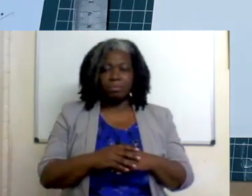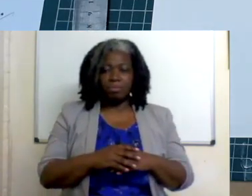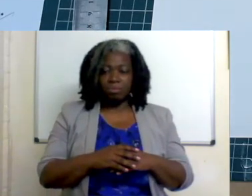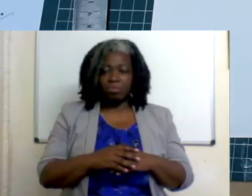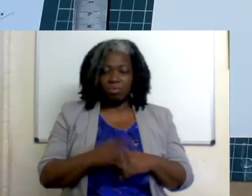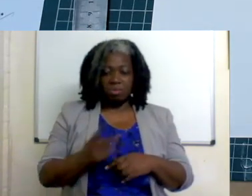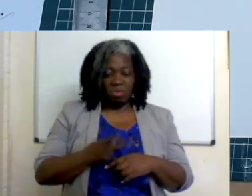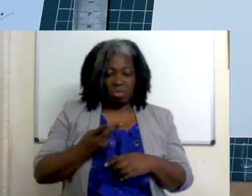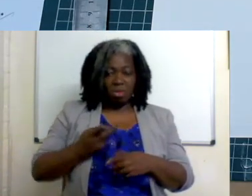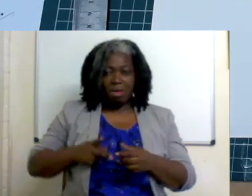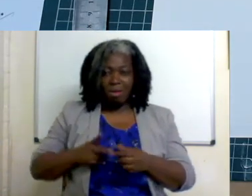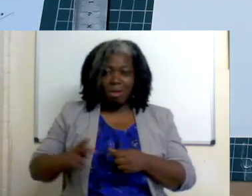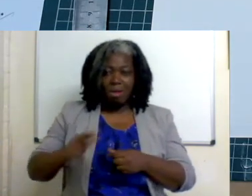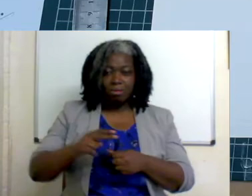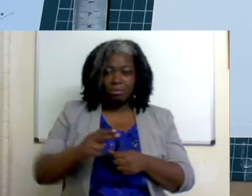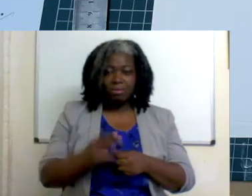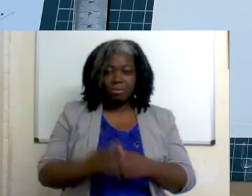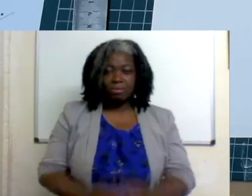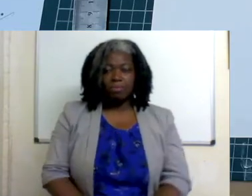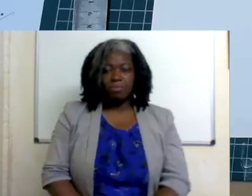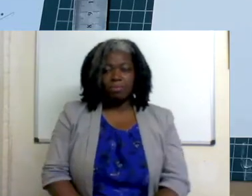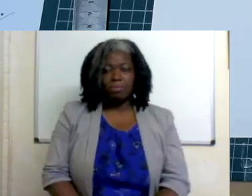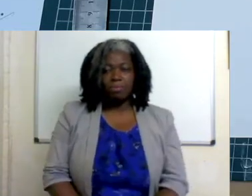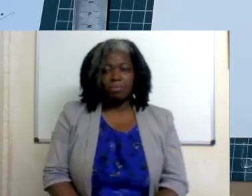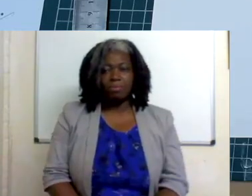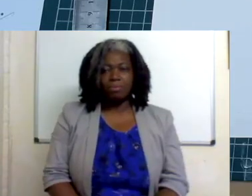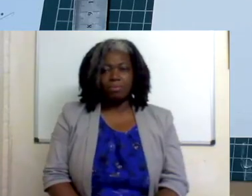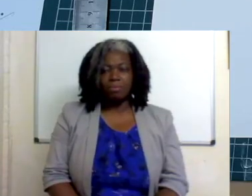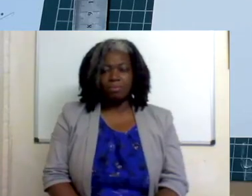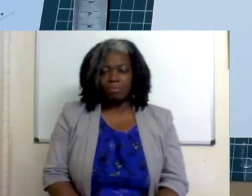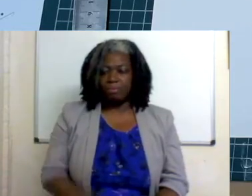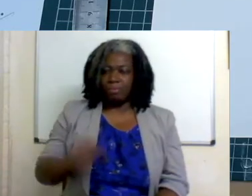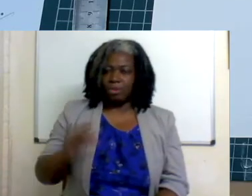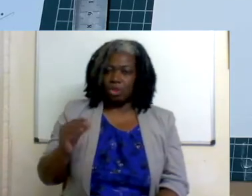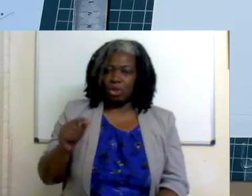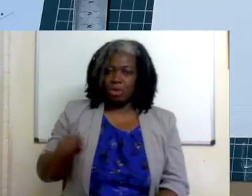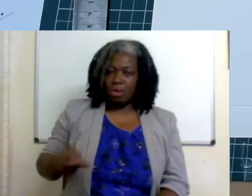vystrihneme si tyto postavy. Tak, vezmu si me nuzky a zacnu